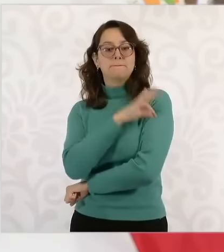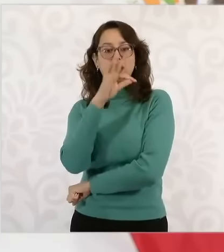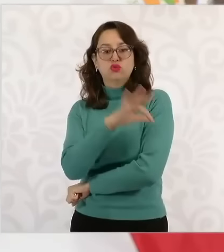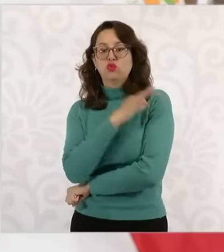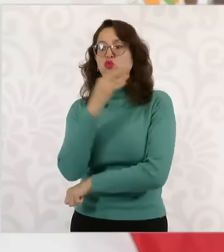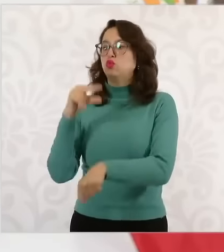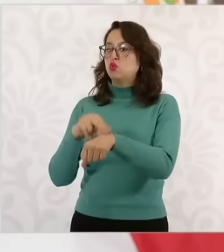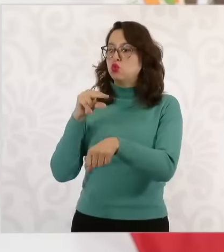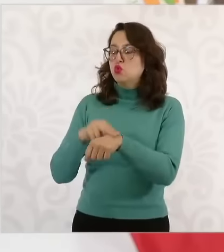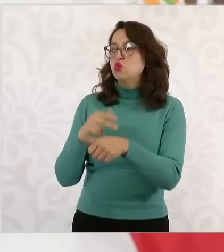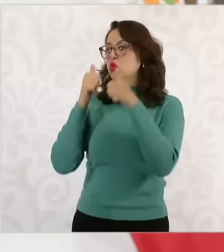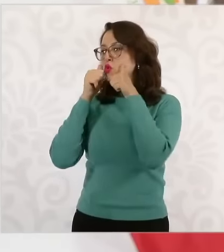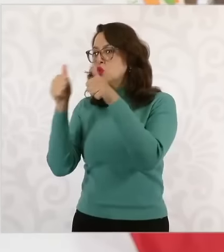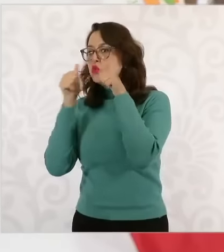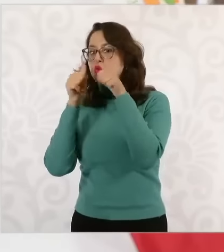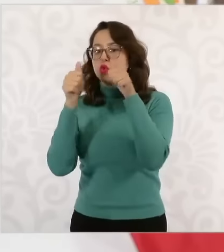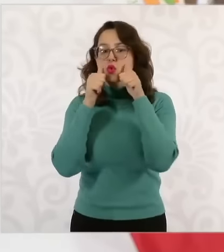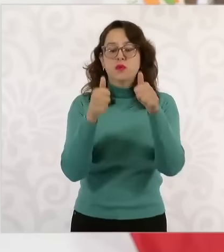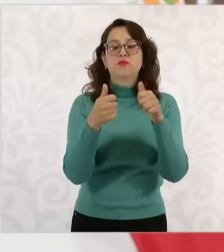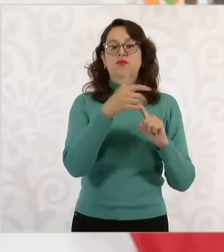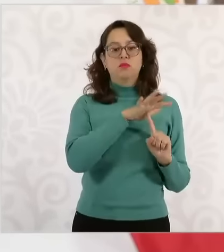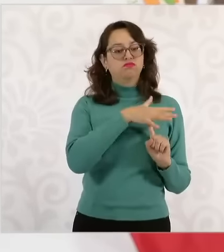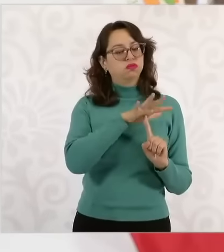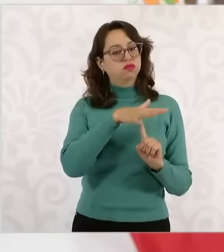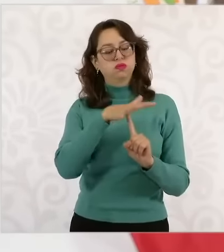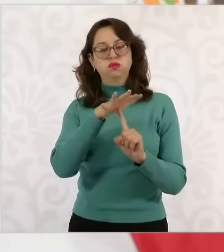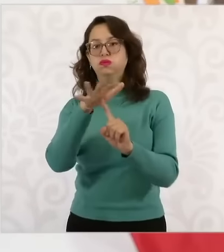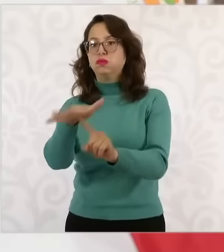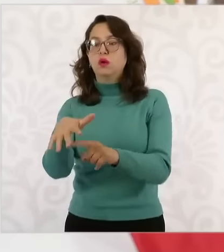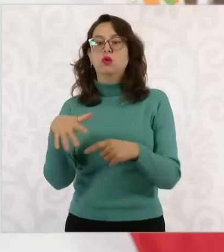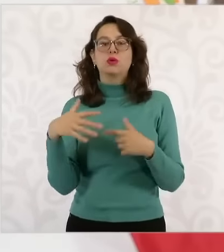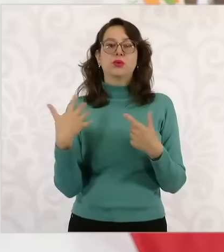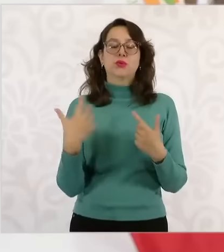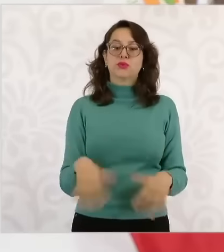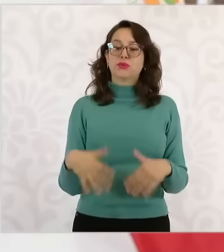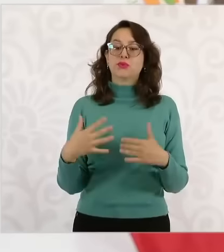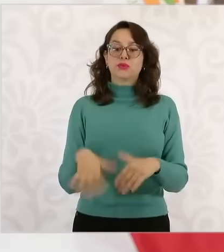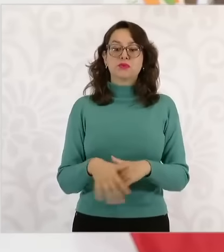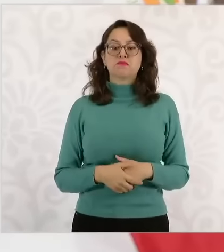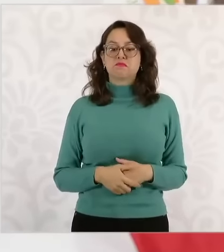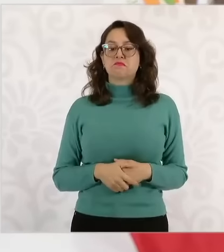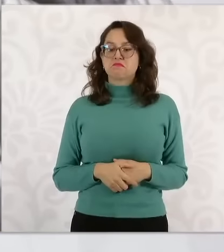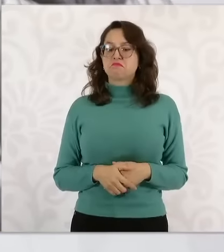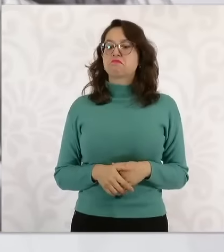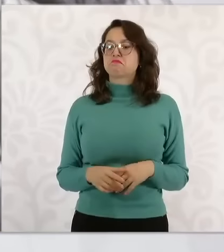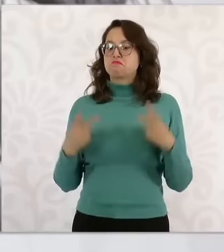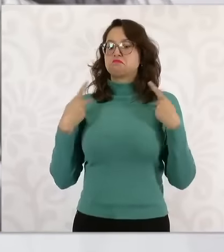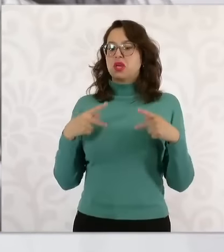la población. los puentes aéreos. Entonces, la gente en general, la gran mayoría de la gente,